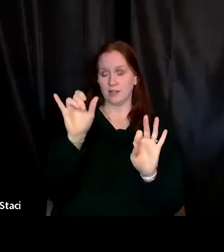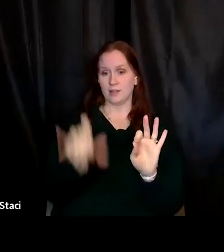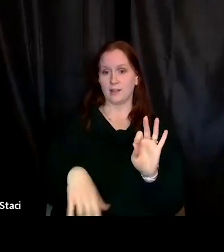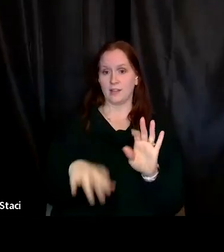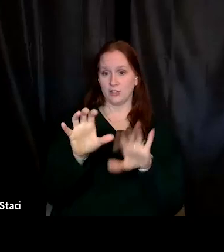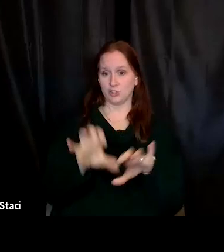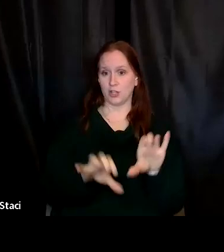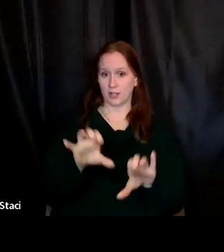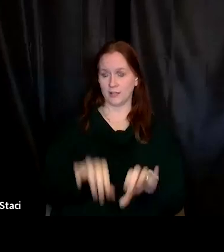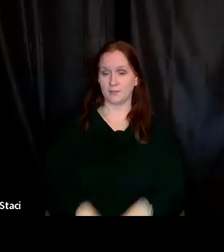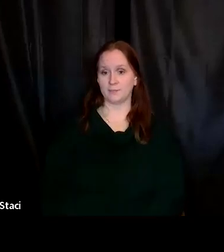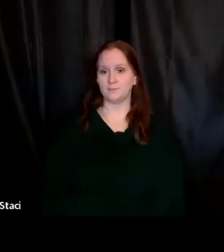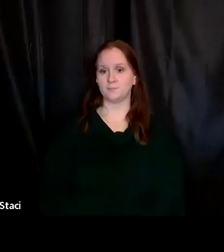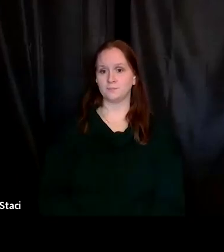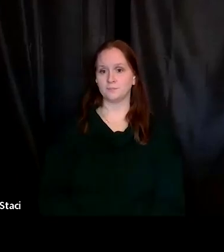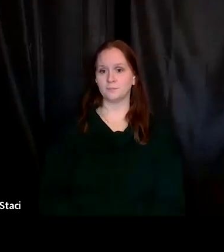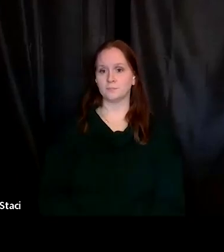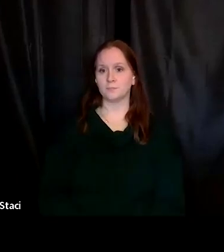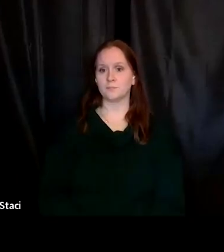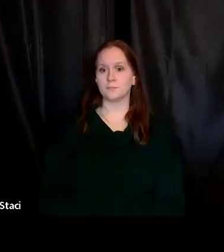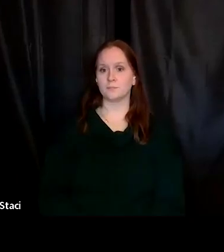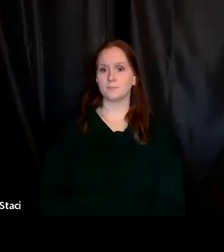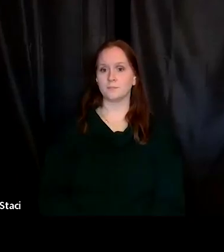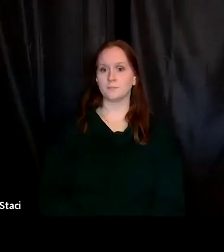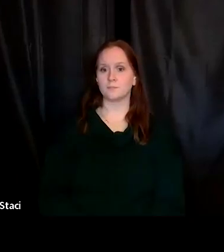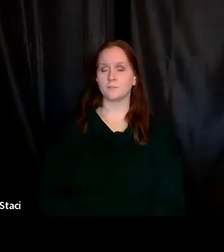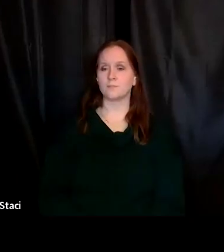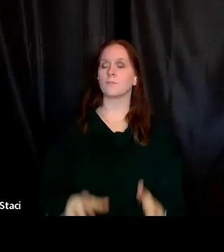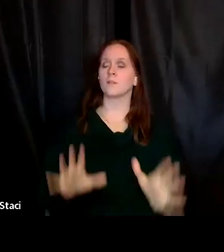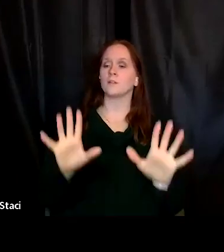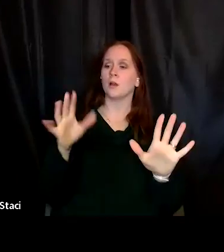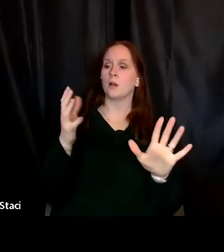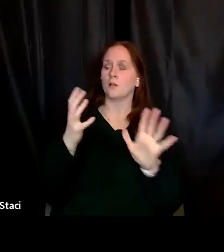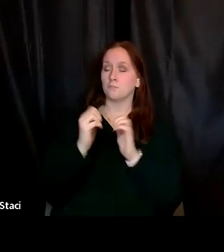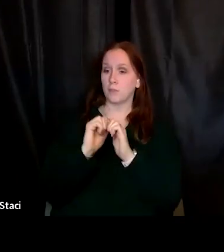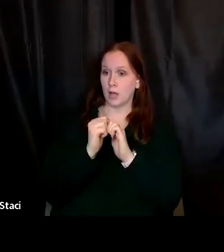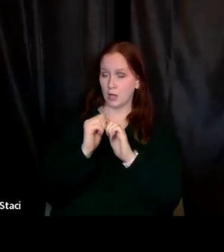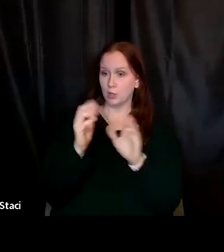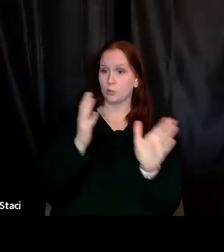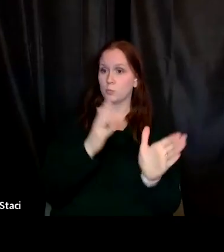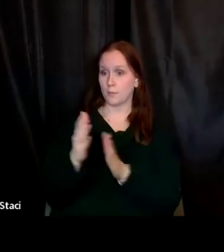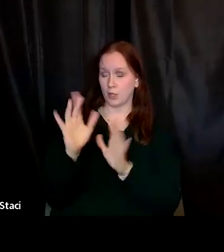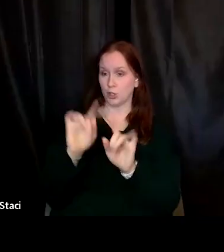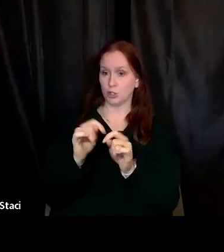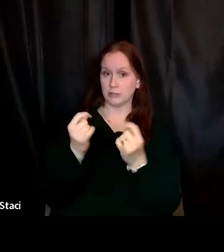y era extremadamente útil y muy buena siguiendo conmigo.